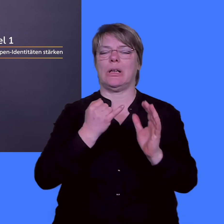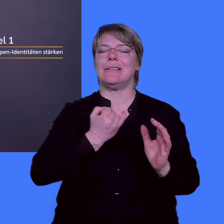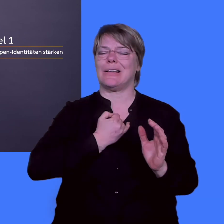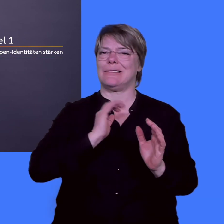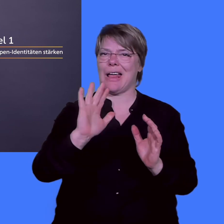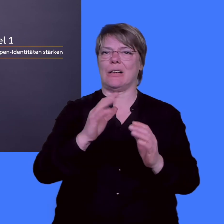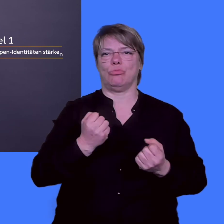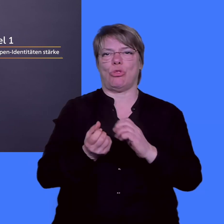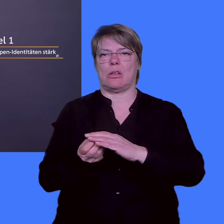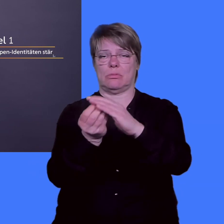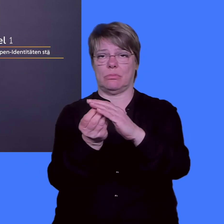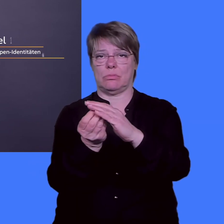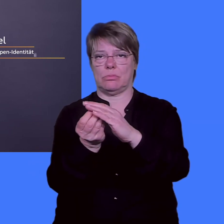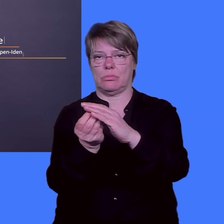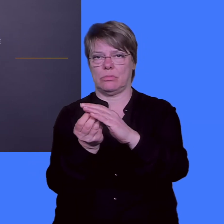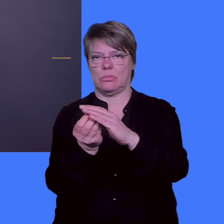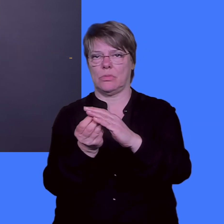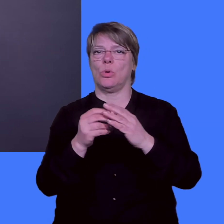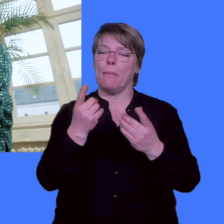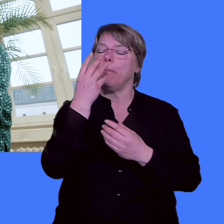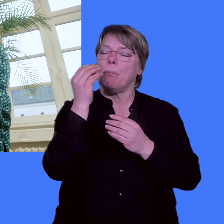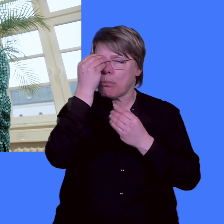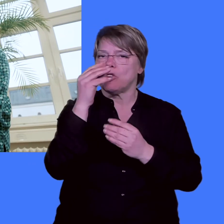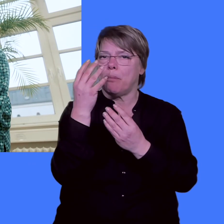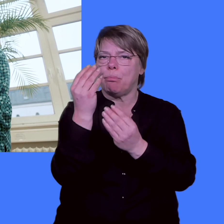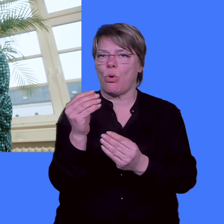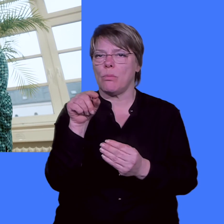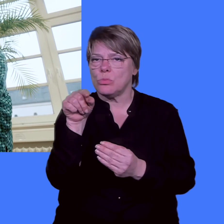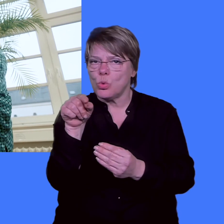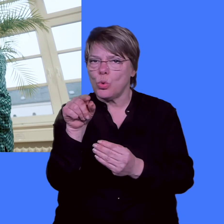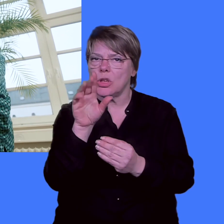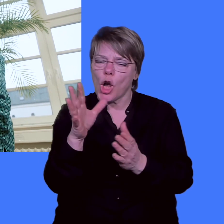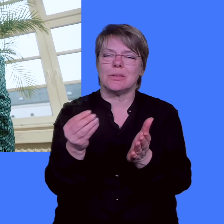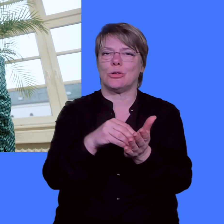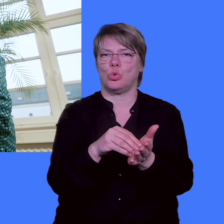Und sich damit wiederfindet in der Kita und in keiner Weise dafür abgewertet wird.